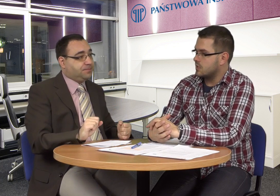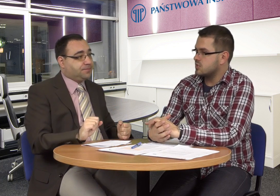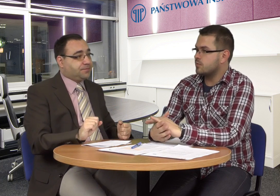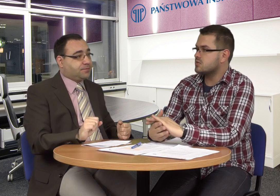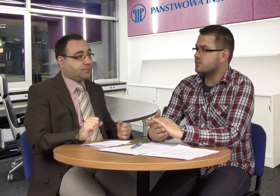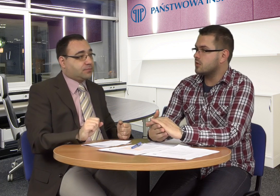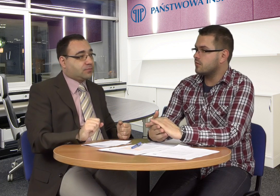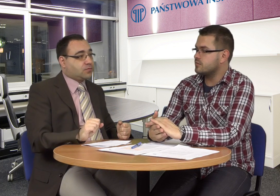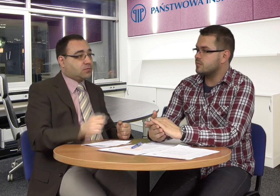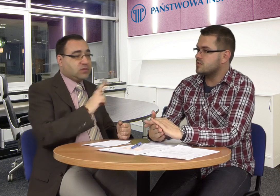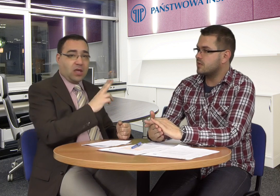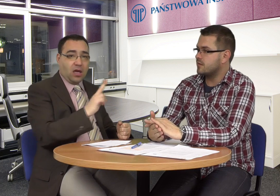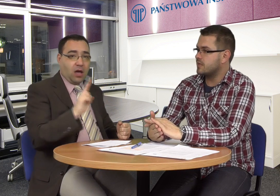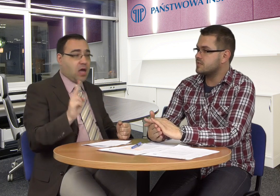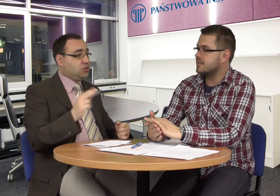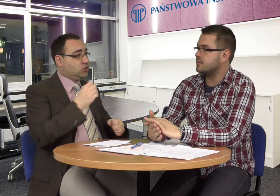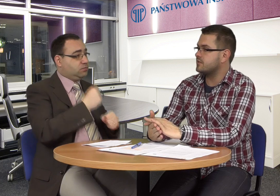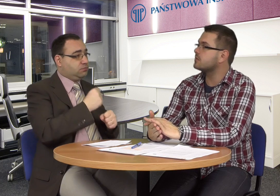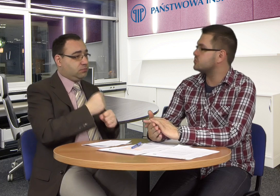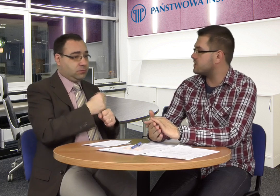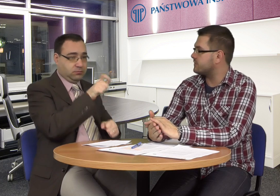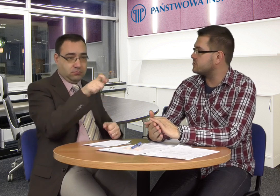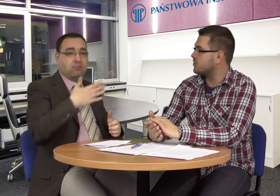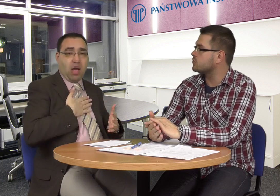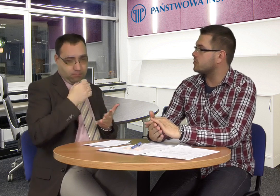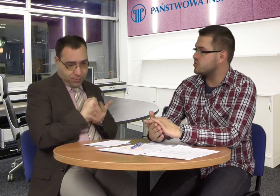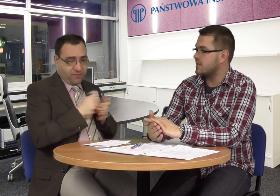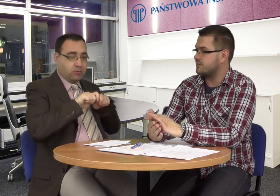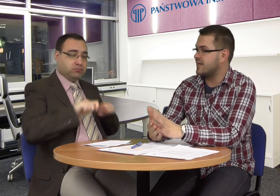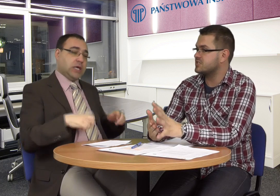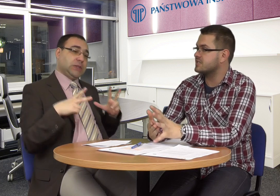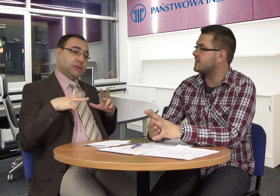Każdemu pracownikowi przepisy prawa pracy zapewniają przerwę, czyli odpoczynek w trakcie tzw. zmiany.